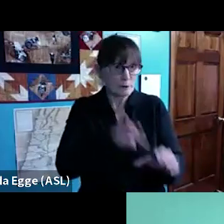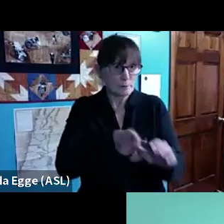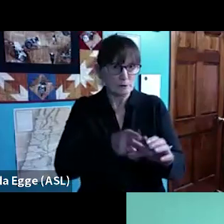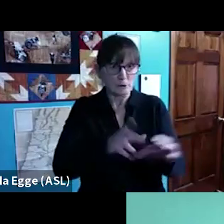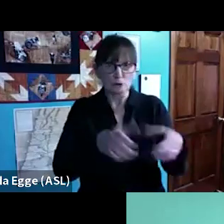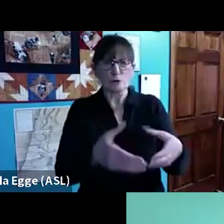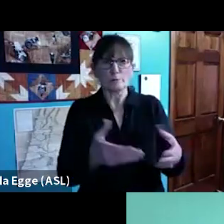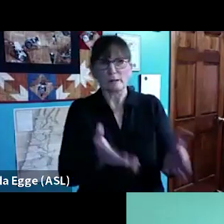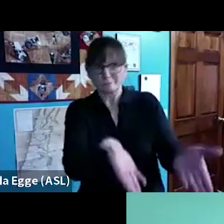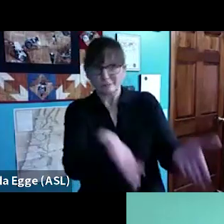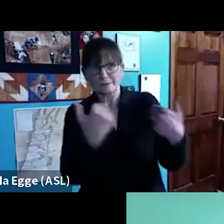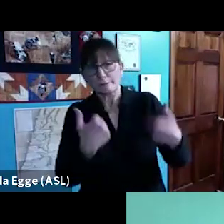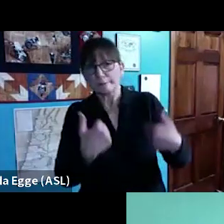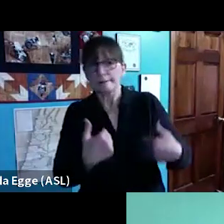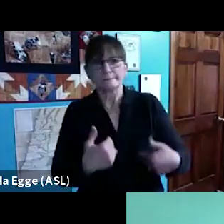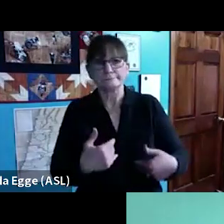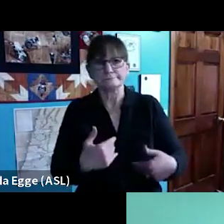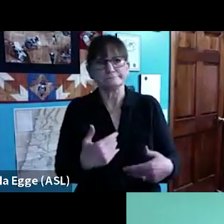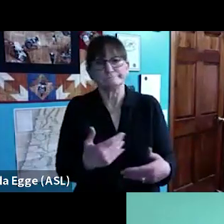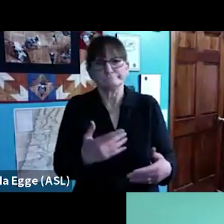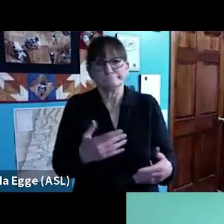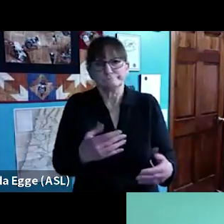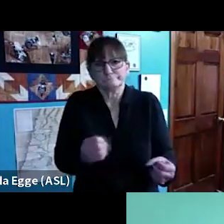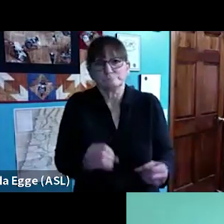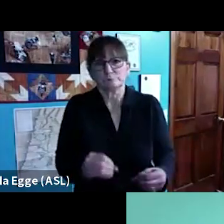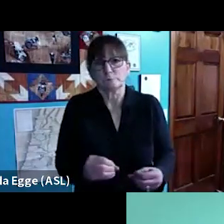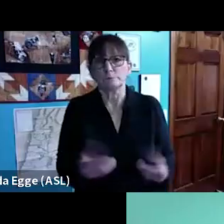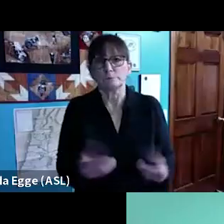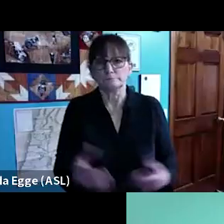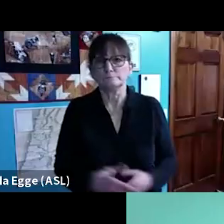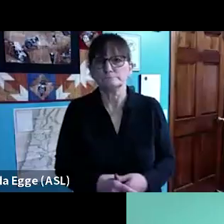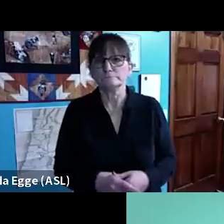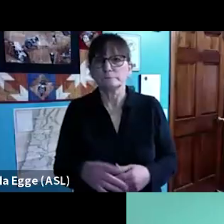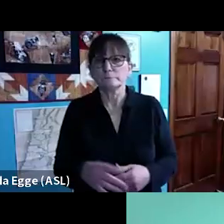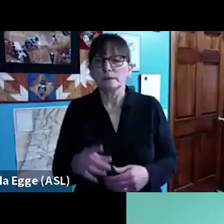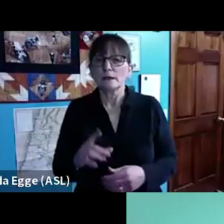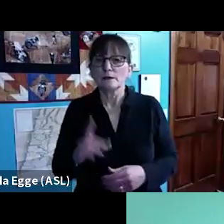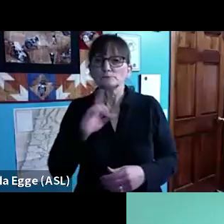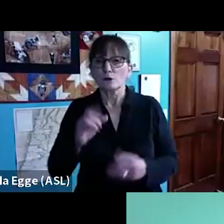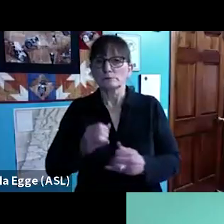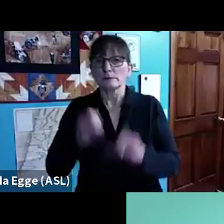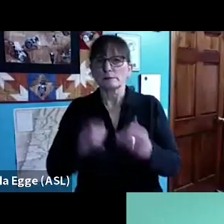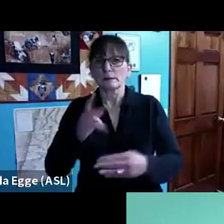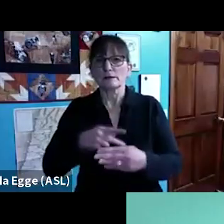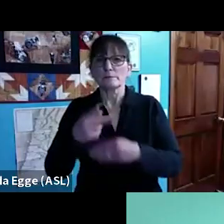Entonces, sería lo mejor para ellos venir, sentarse con el representante